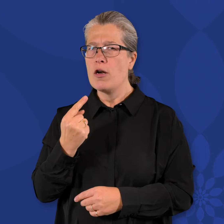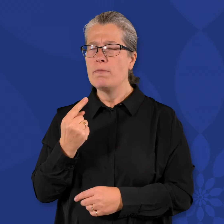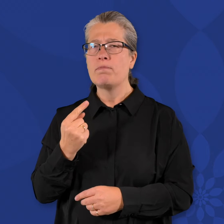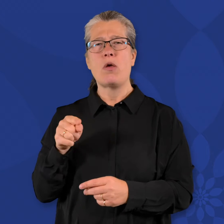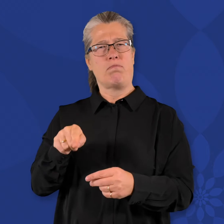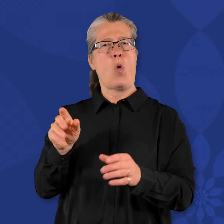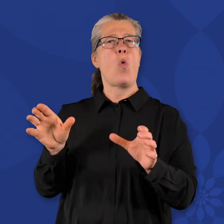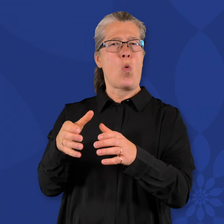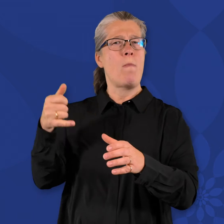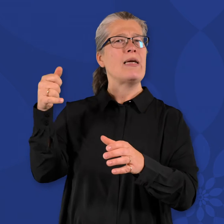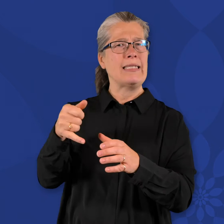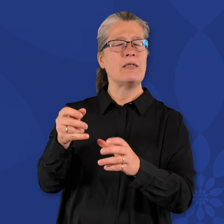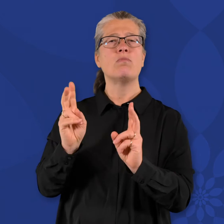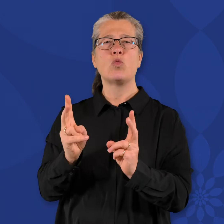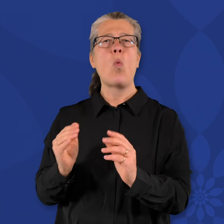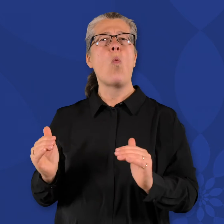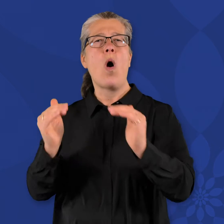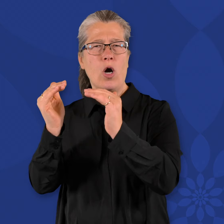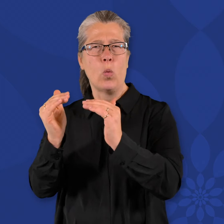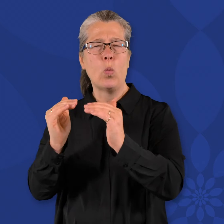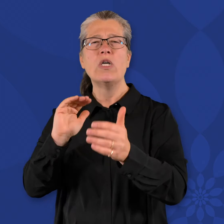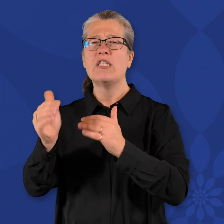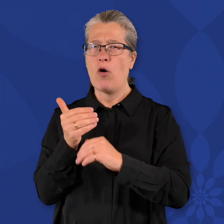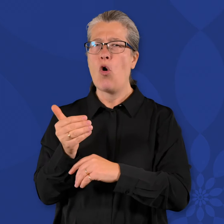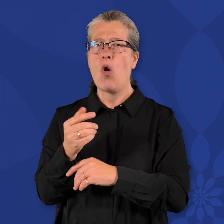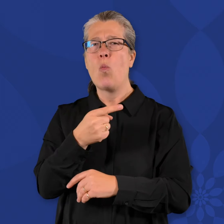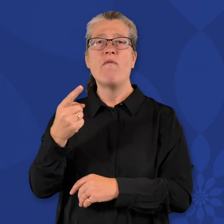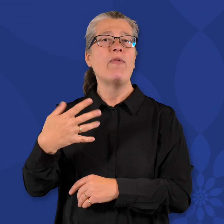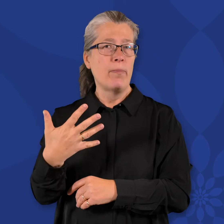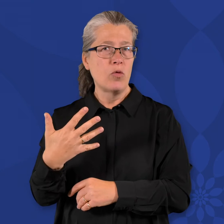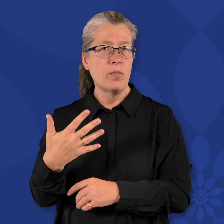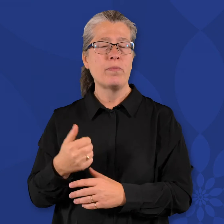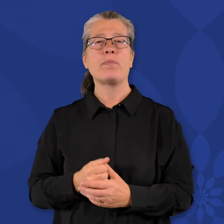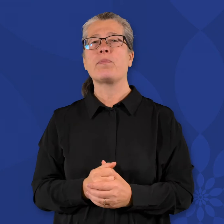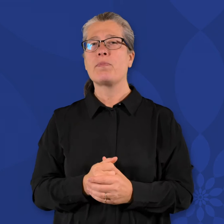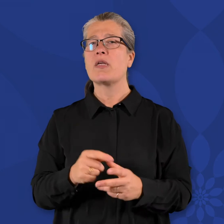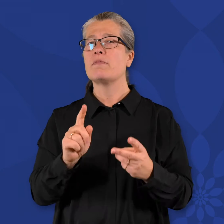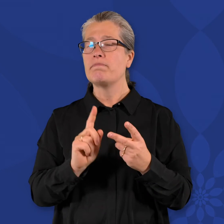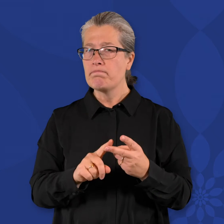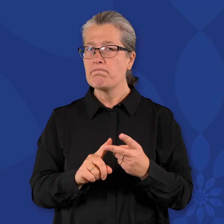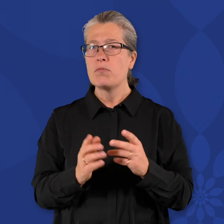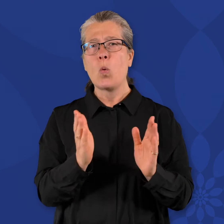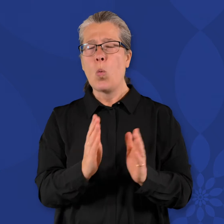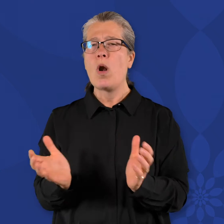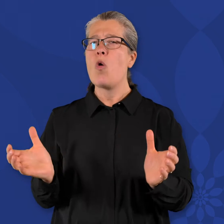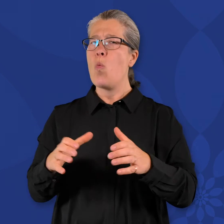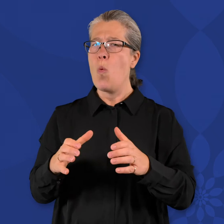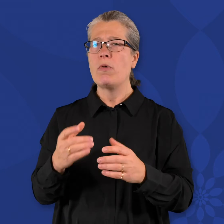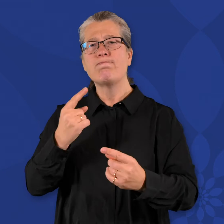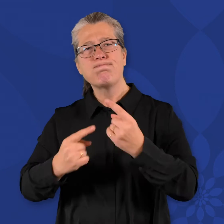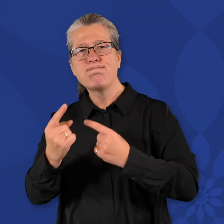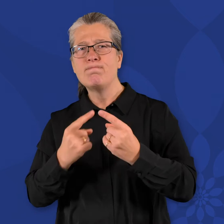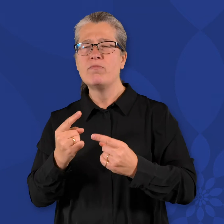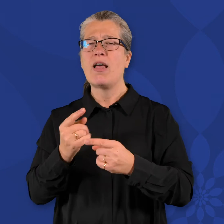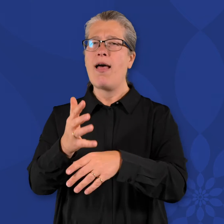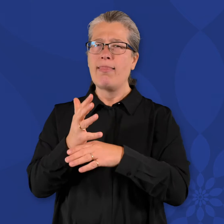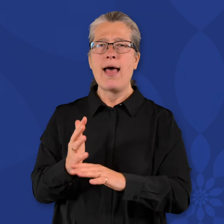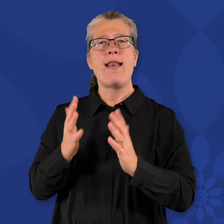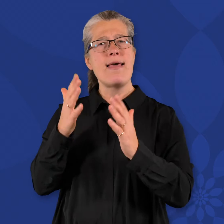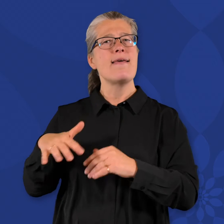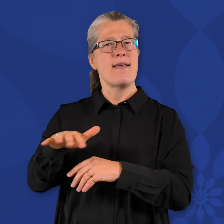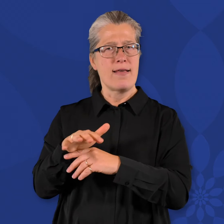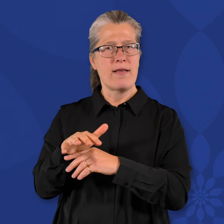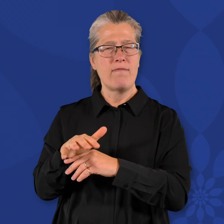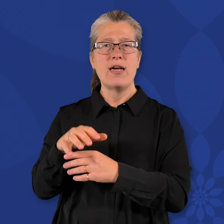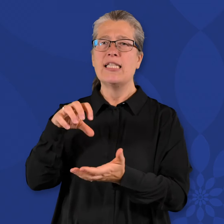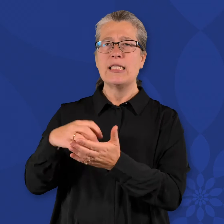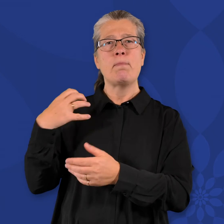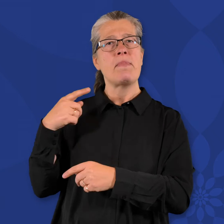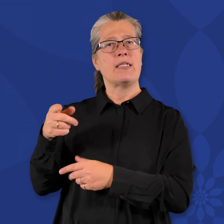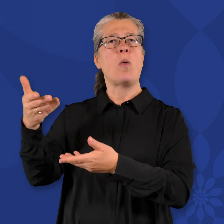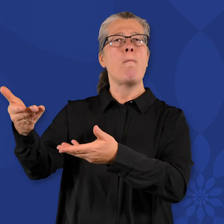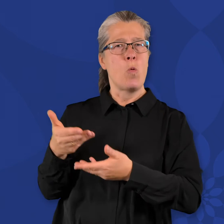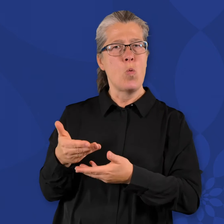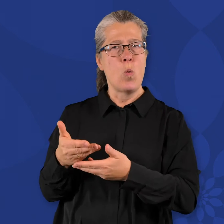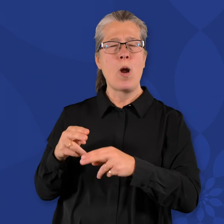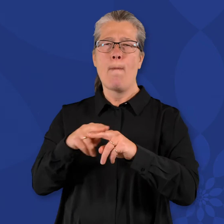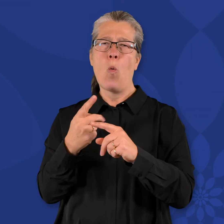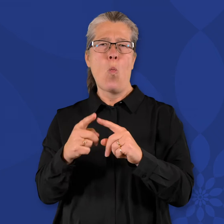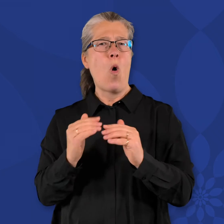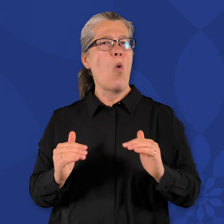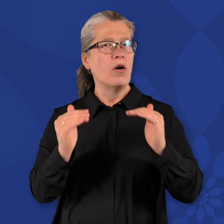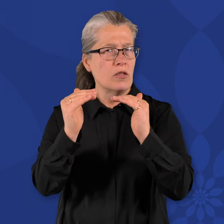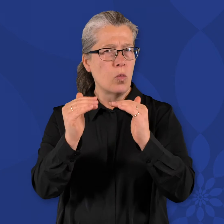varav 115 av organisationer), genom ett samråd för näringslivet på statsministerns inbjudan -